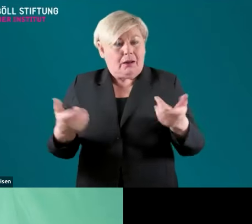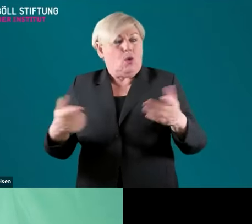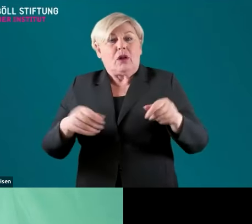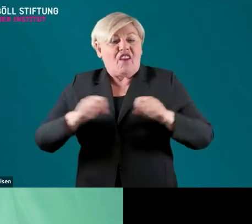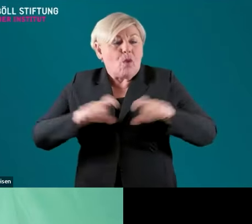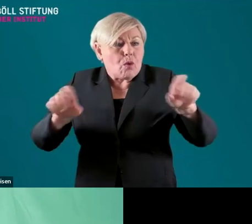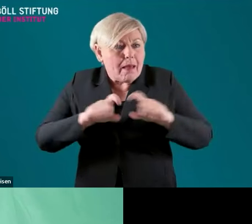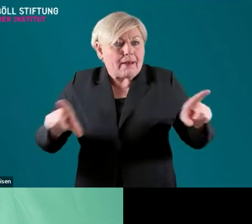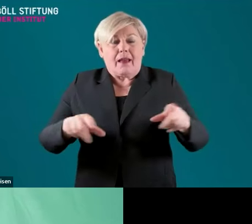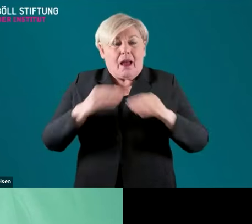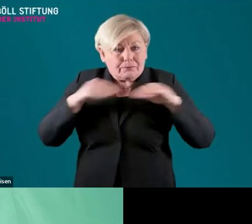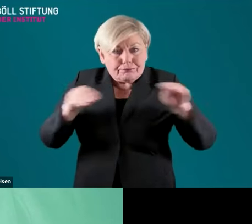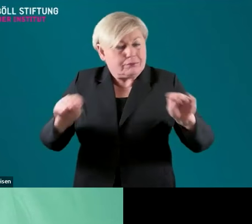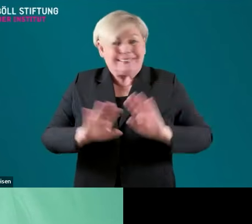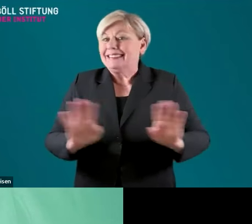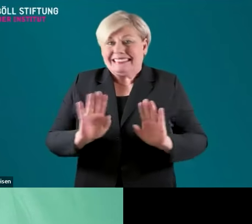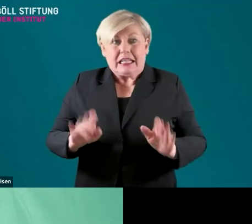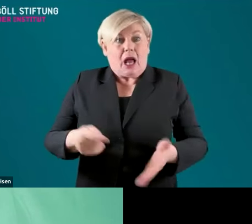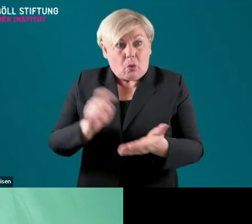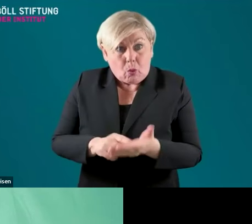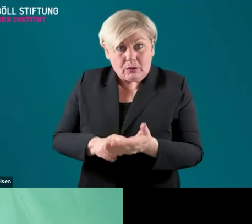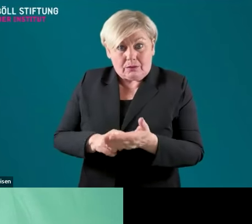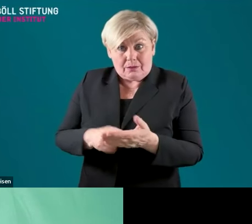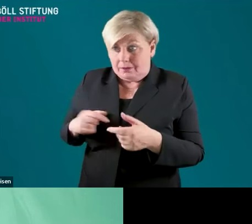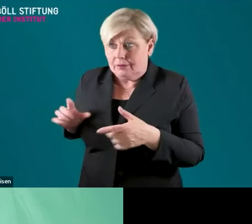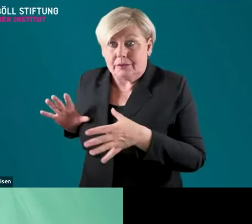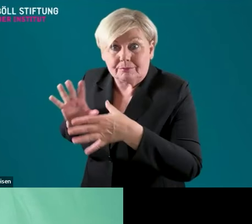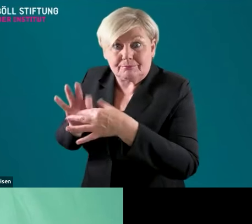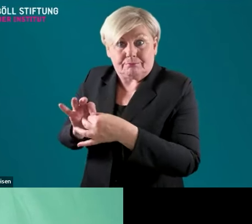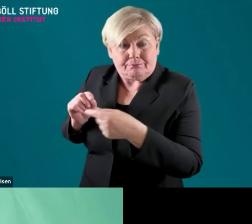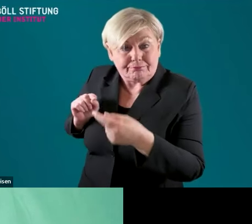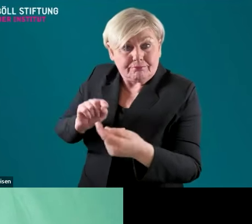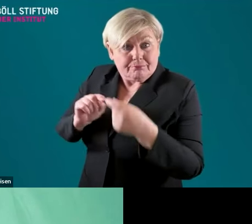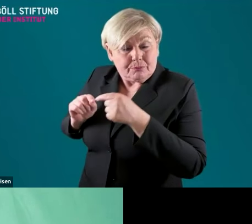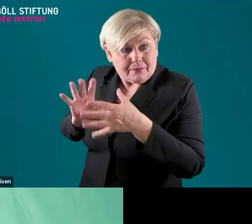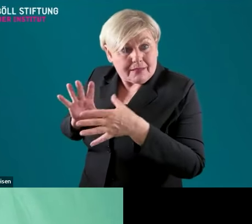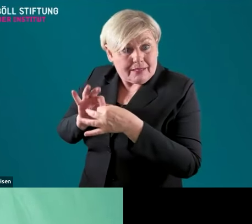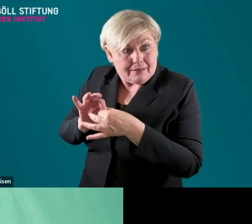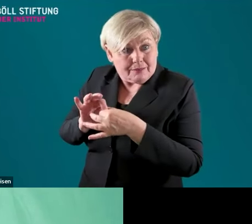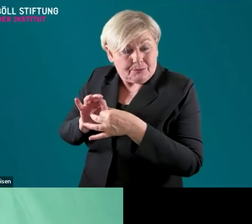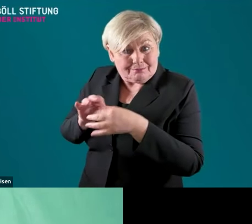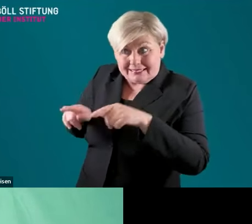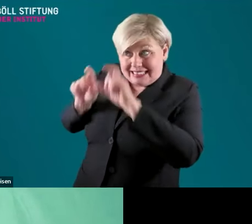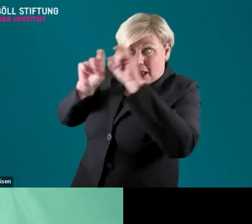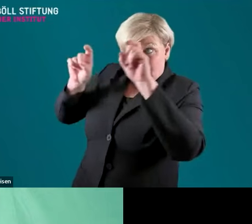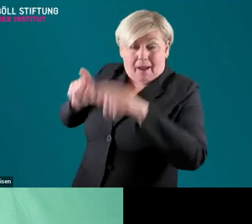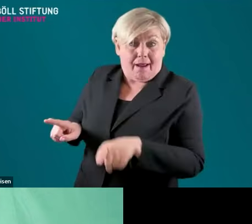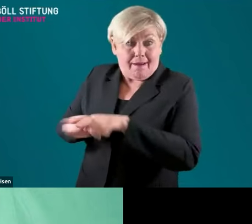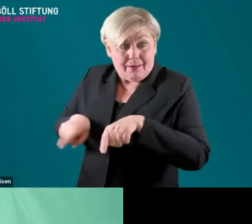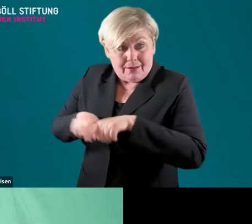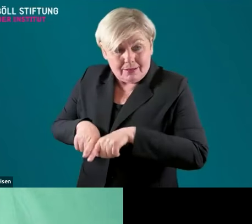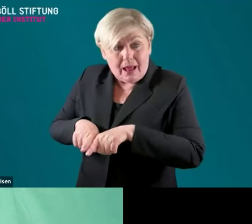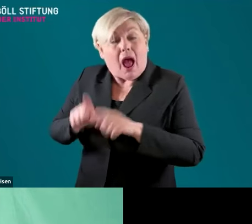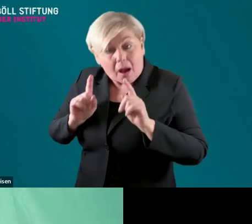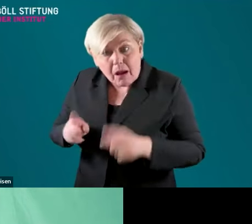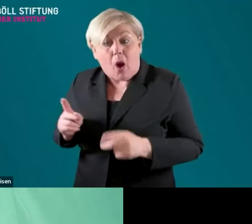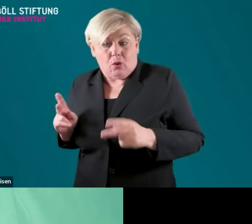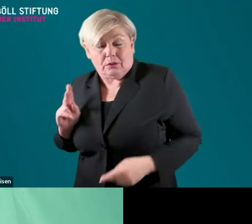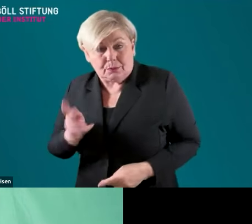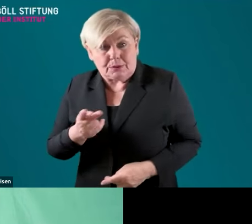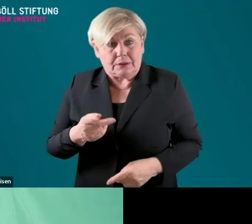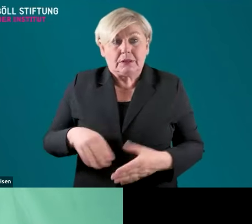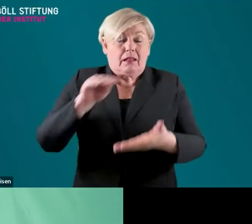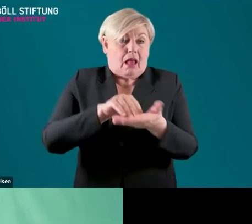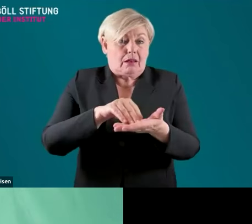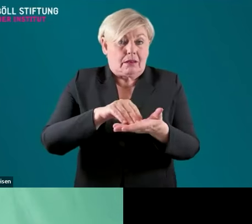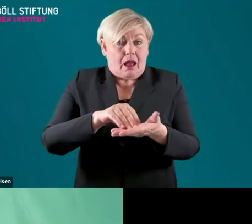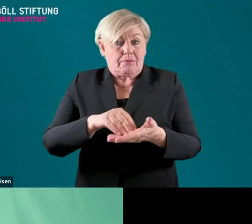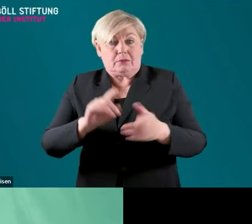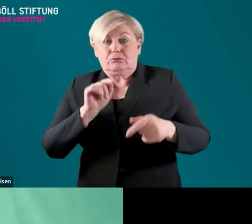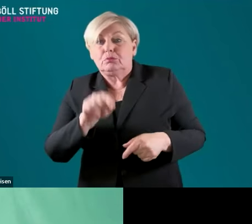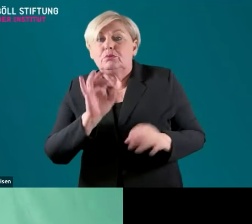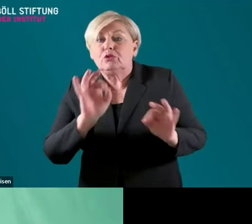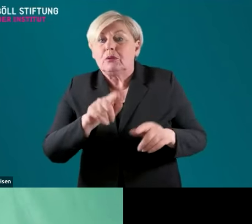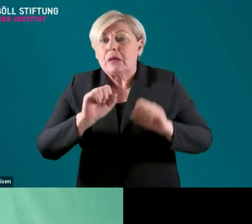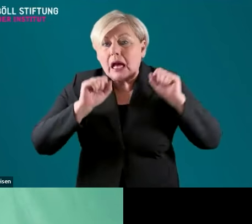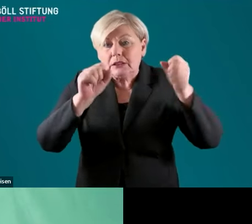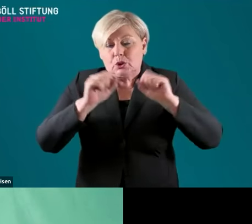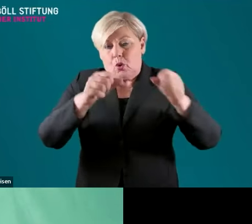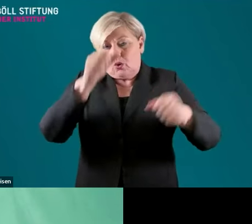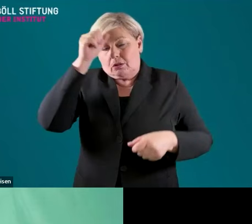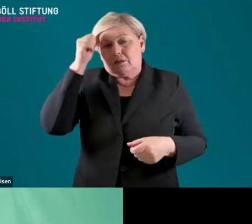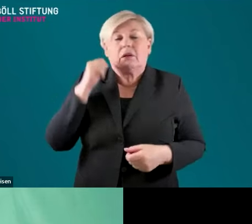sondern allein schon durch den Diskurs kommen die zusammen, wobei sie dann natürlich auch gemeinsam teilnehmen an Aktionen gegen Drag-/Queer-Lesungen usw.